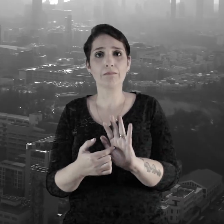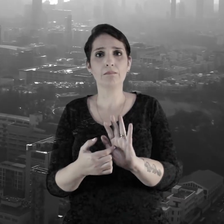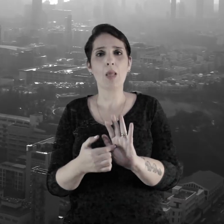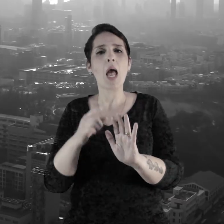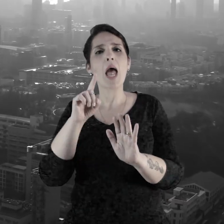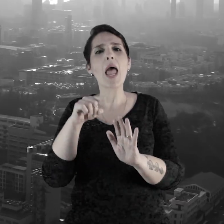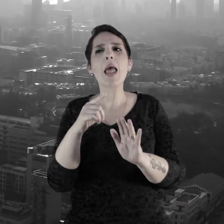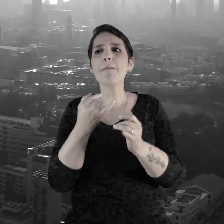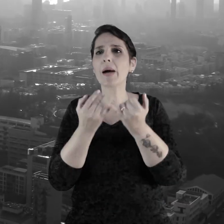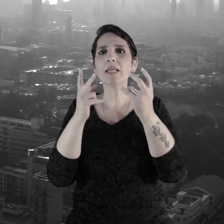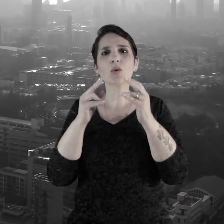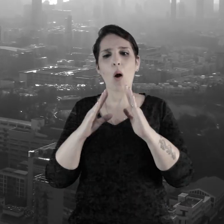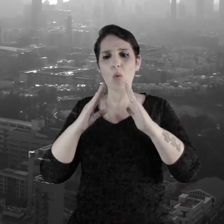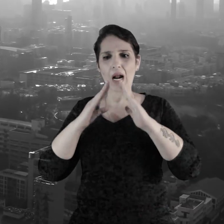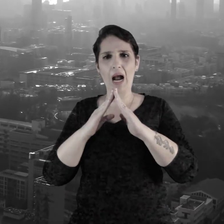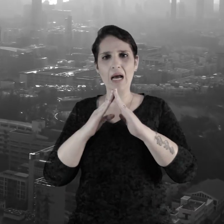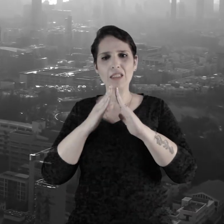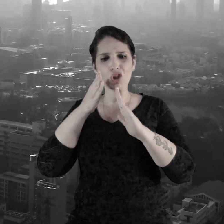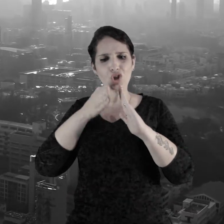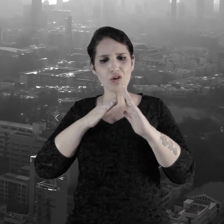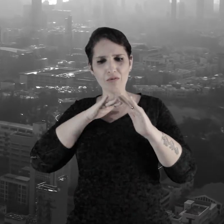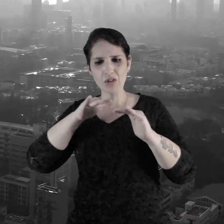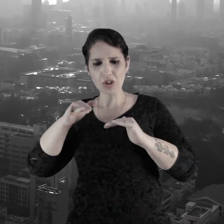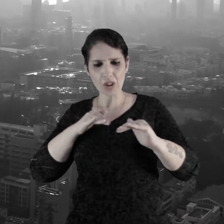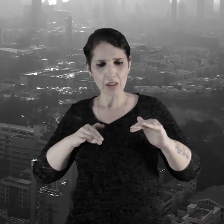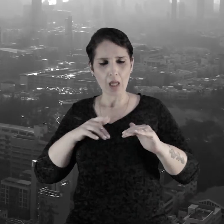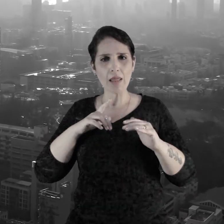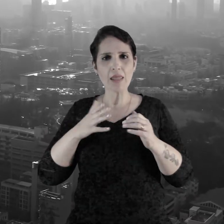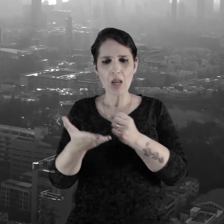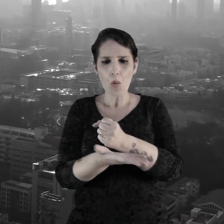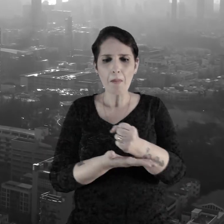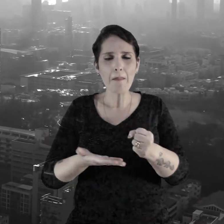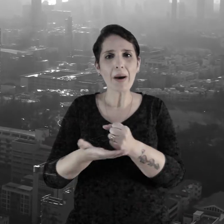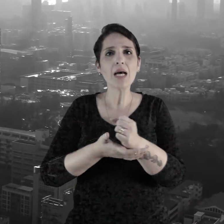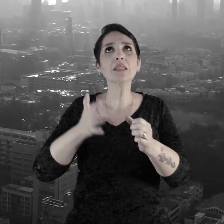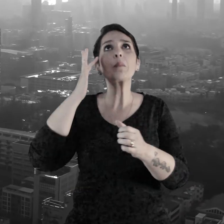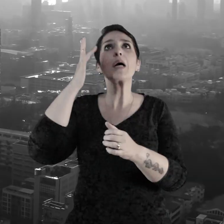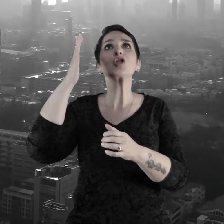É uma casa dividida, construída sobre uma base imaginária.